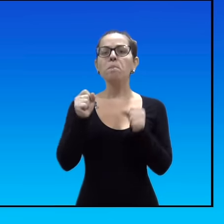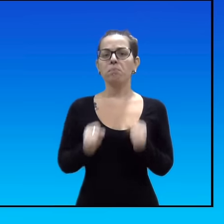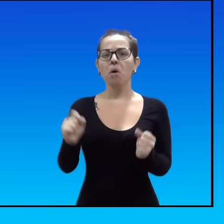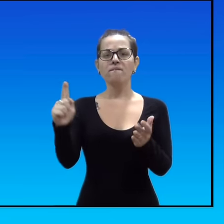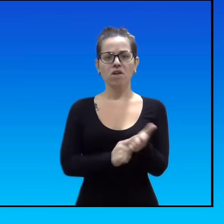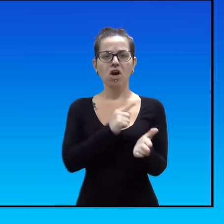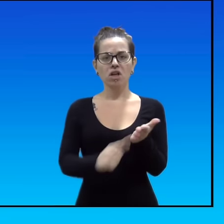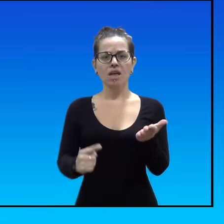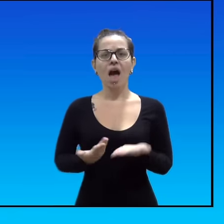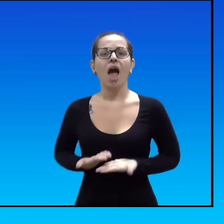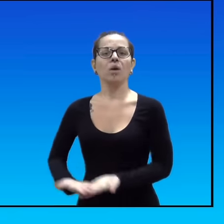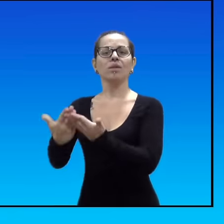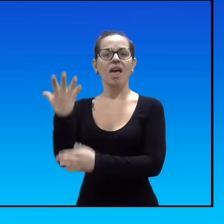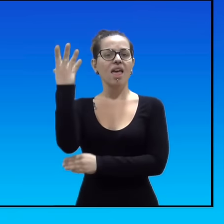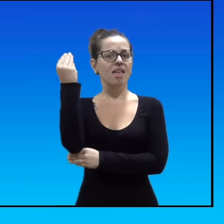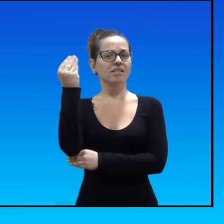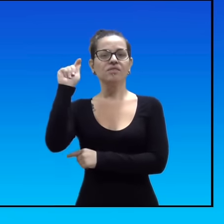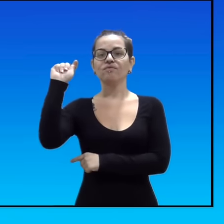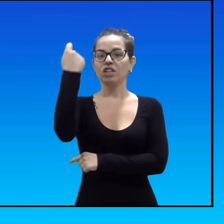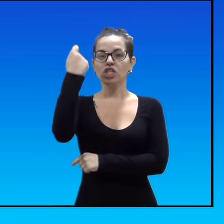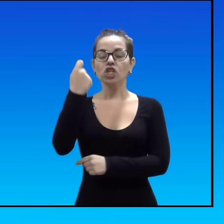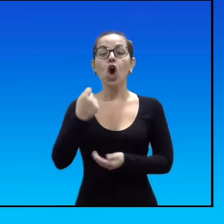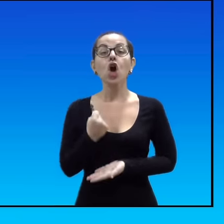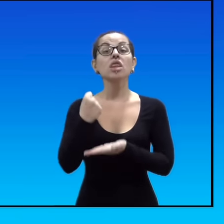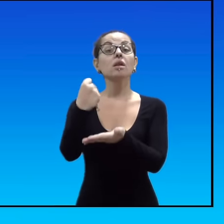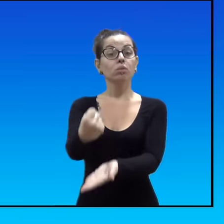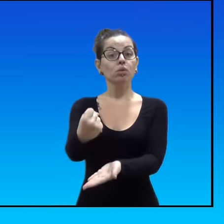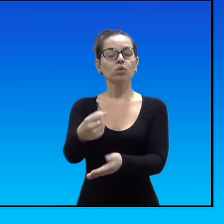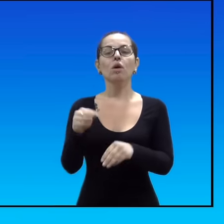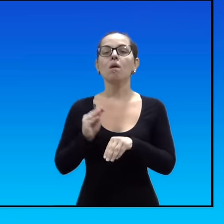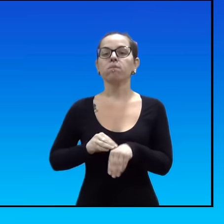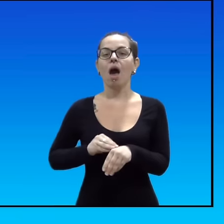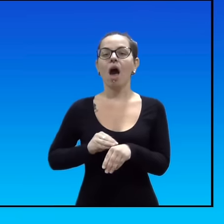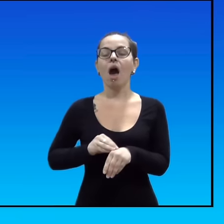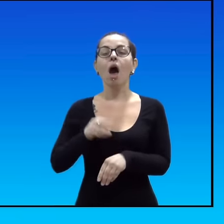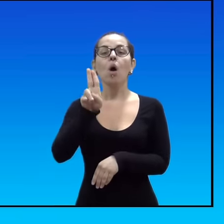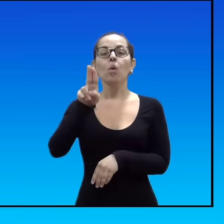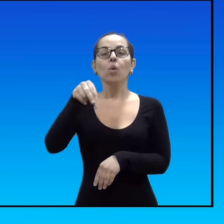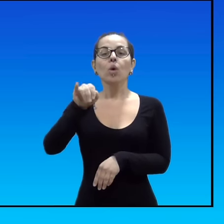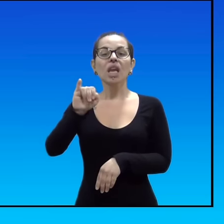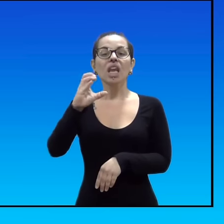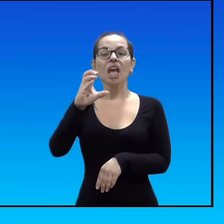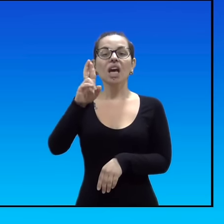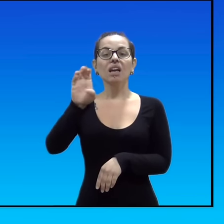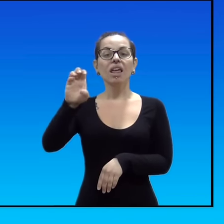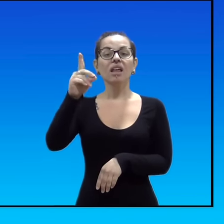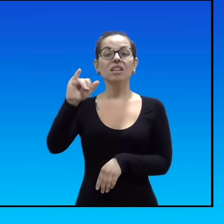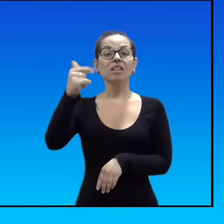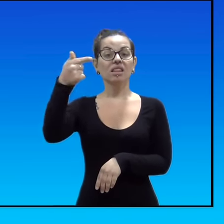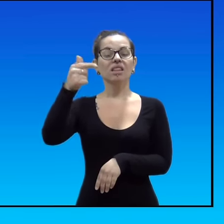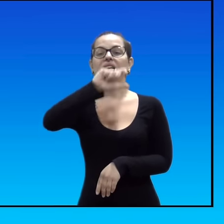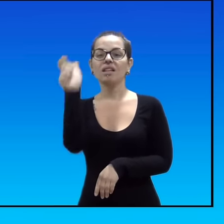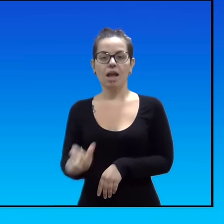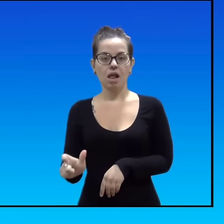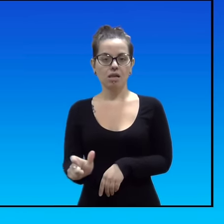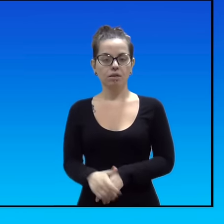puoi votare ed aiutare l'ENS ad ottenere un contributo da UniCredit Italia.